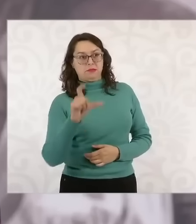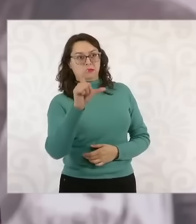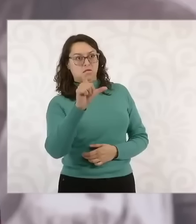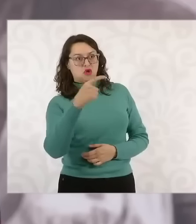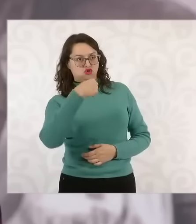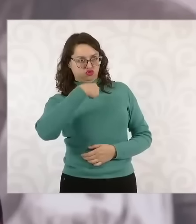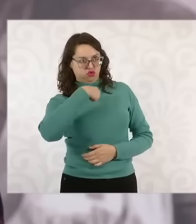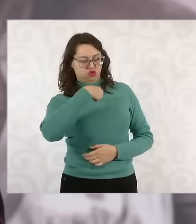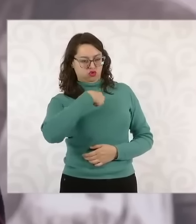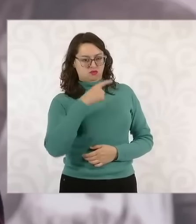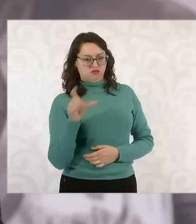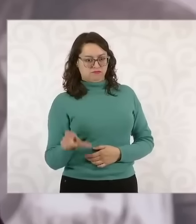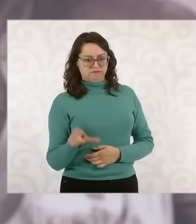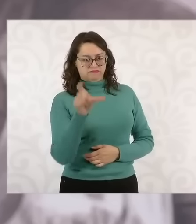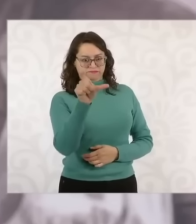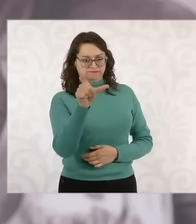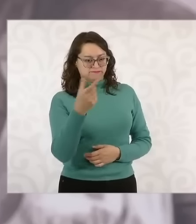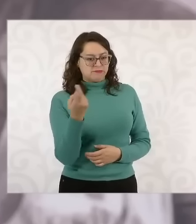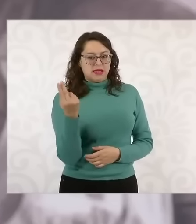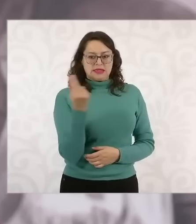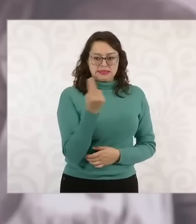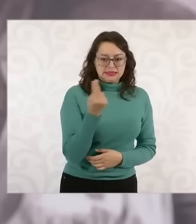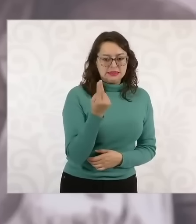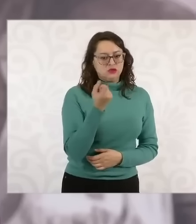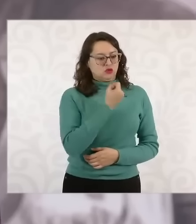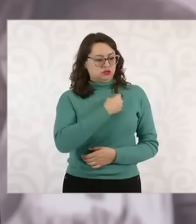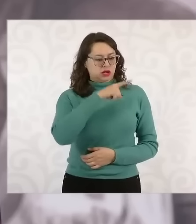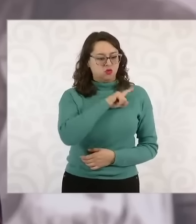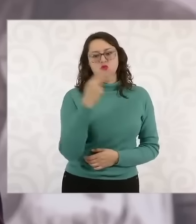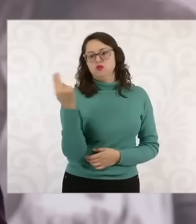cuando tengamos una necesidad de salud, cuando tengamos que ir a una clínica, cuando espero